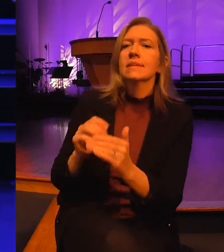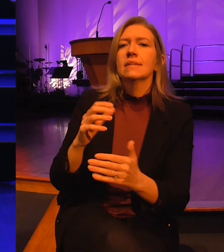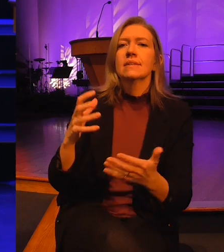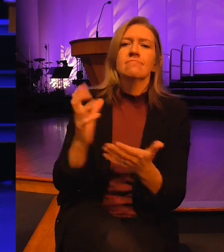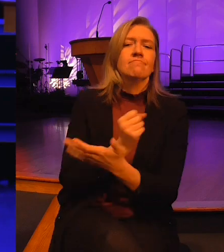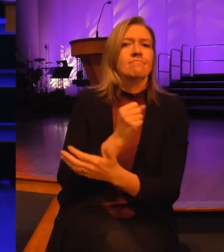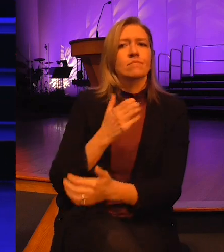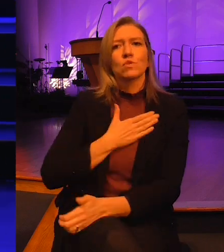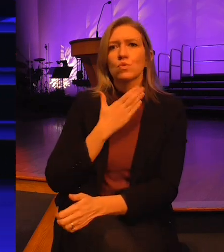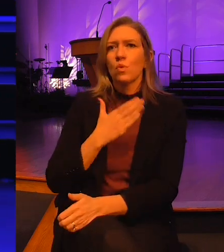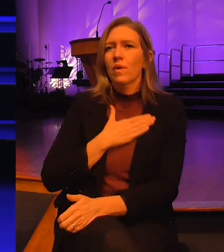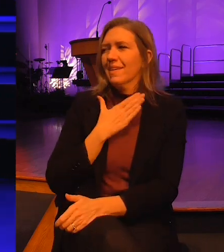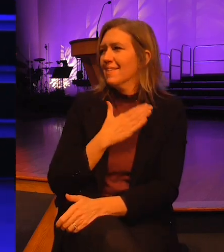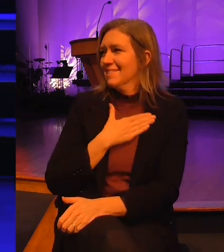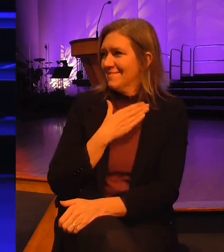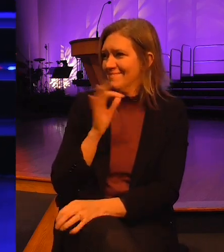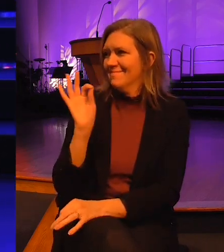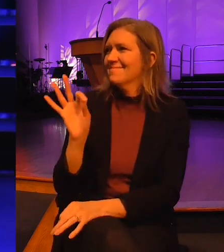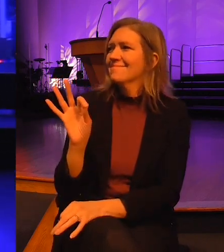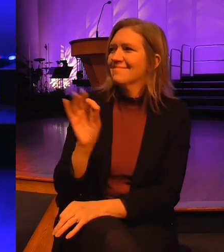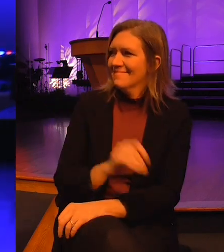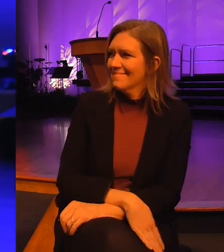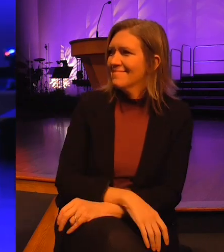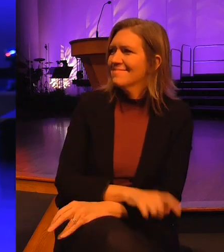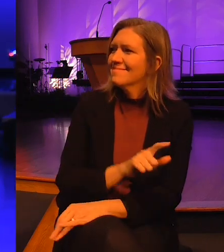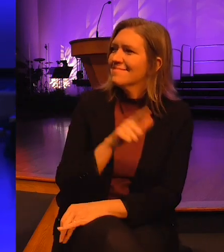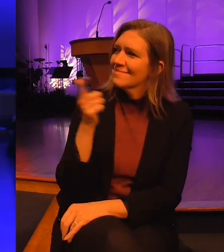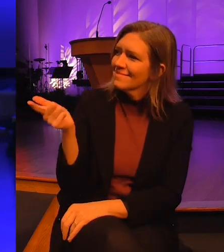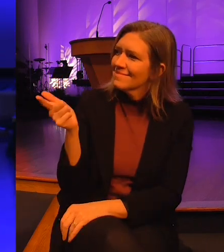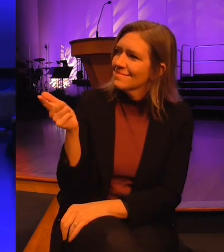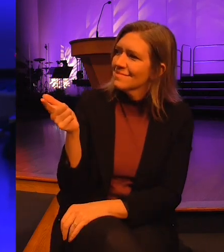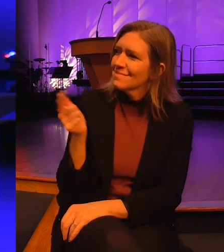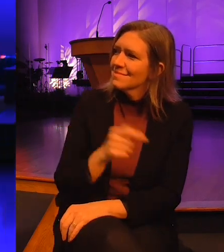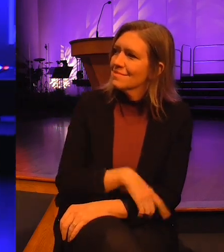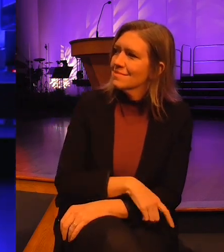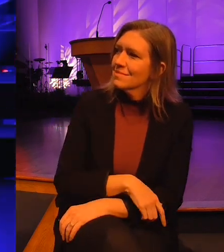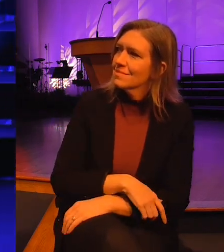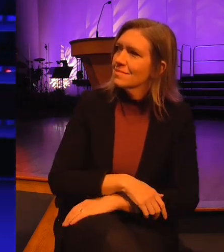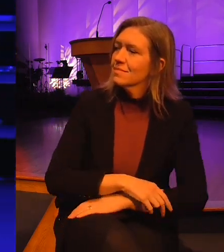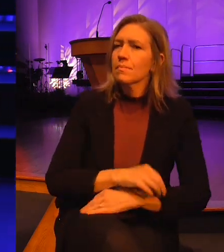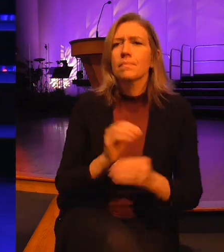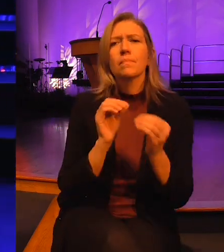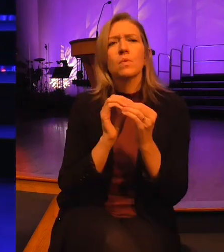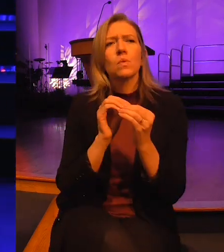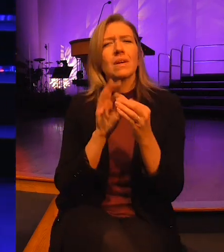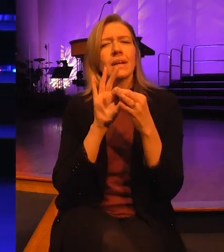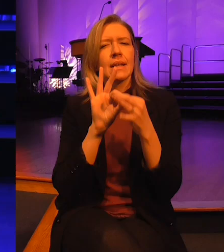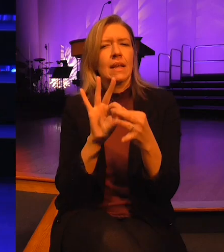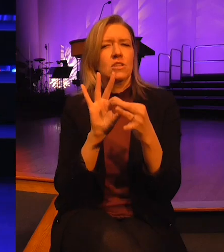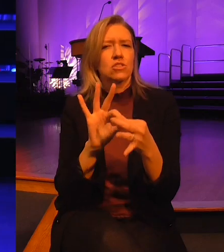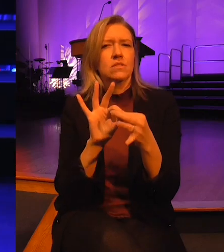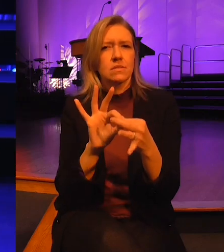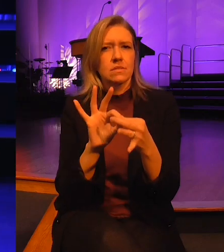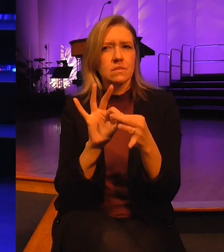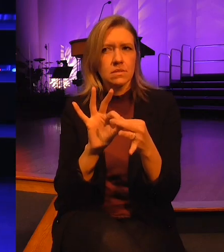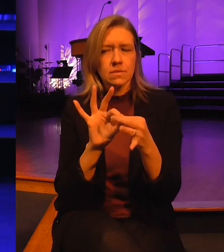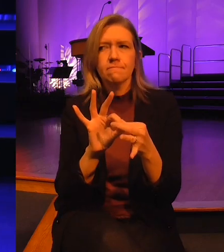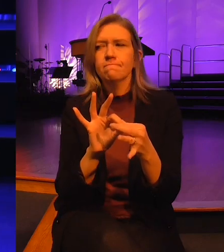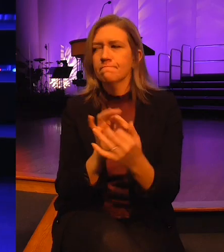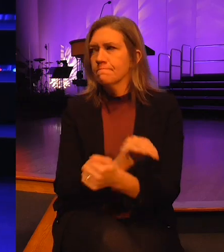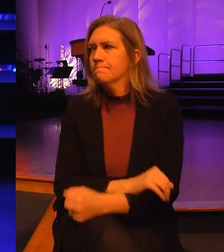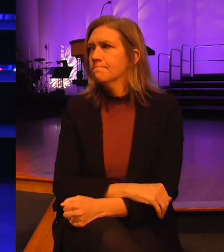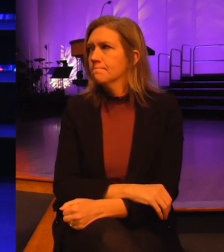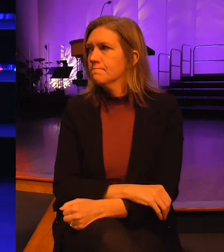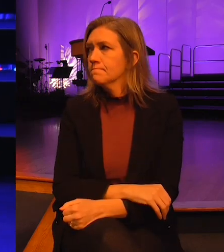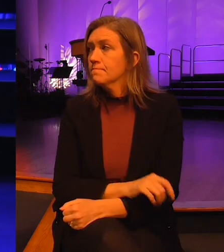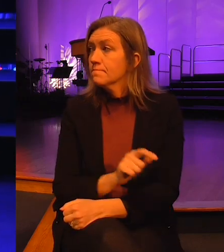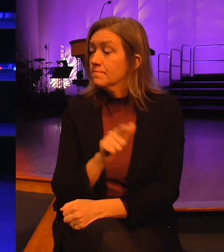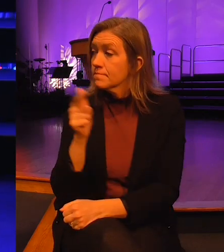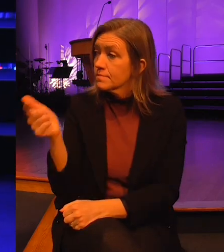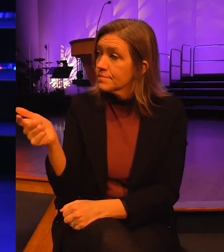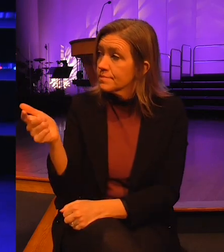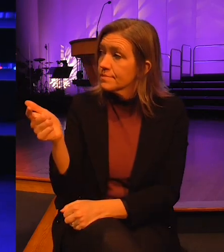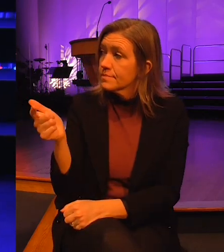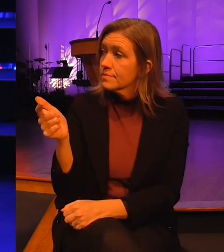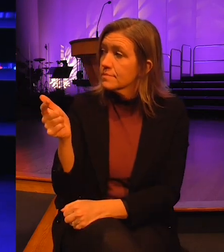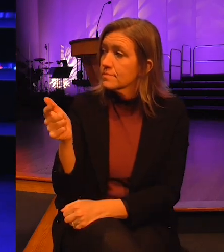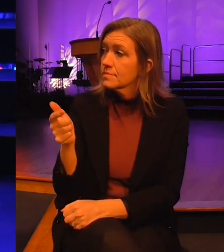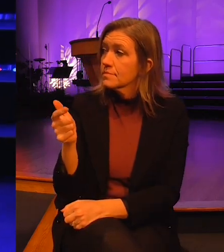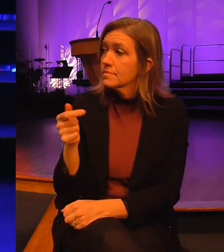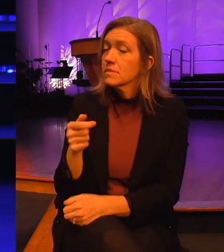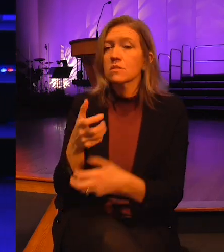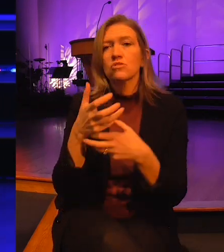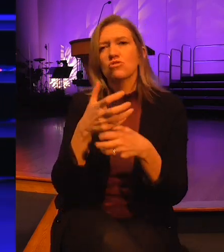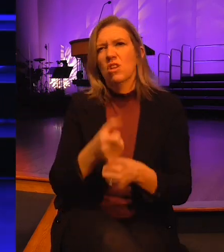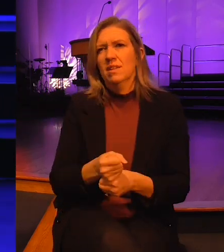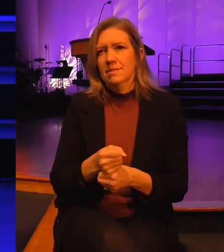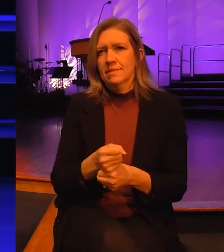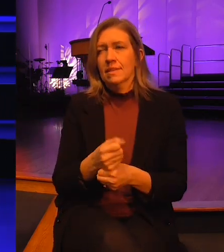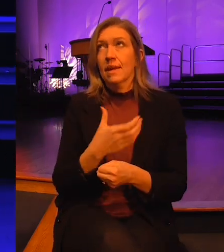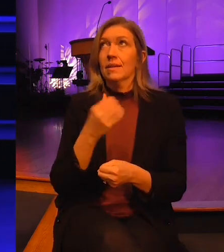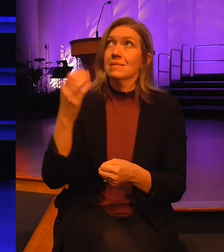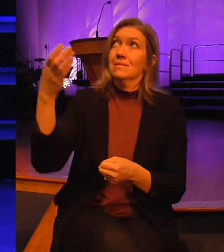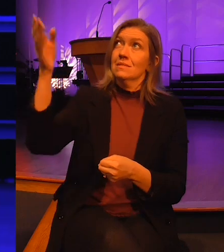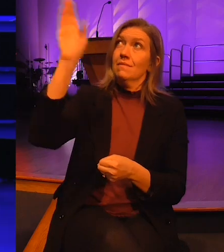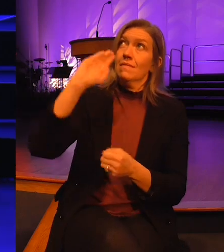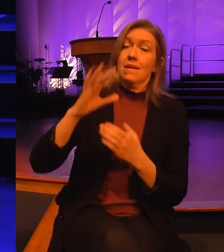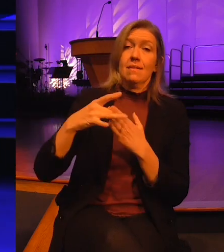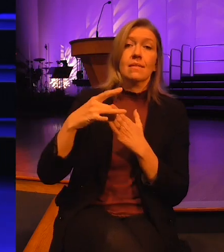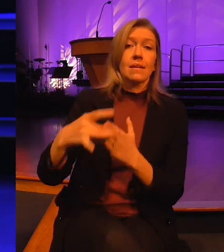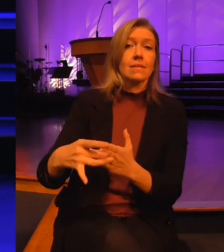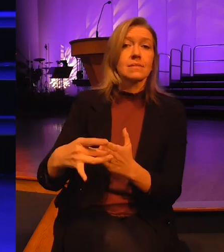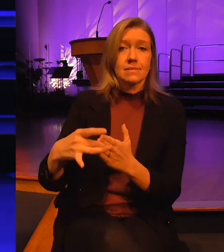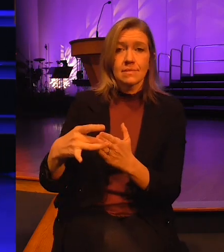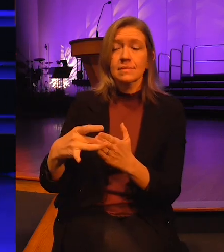sí Carri más conexión Barbara div confianza y guía divina sí